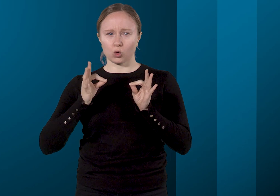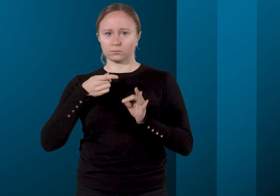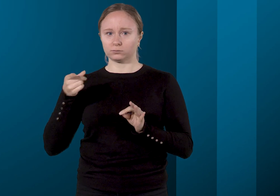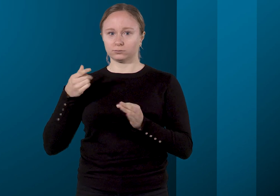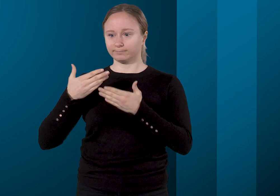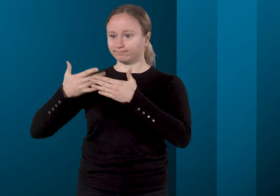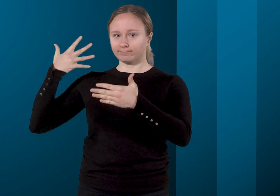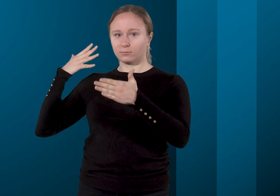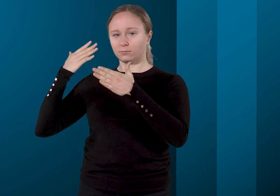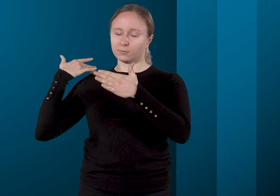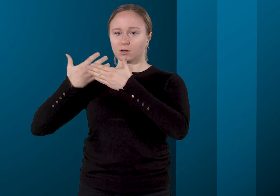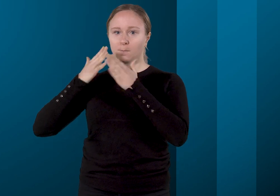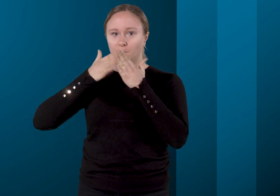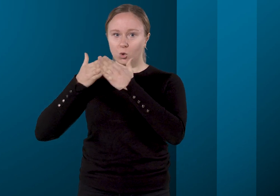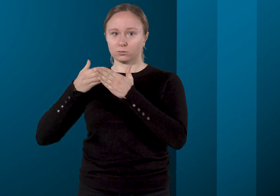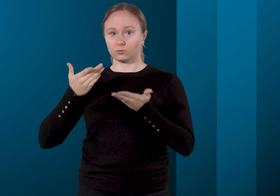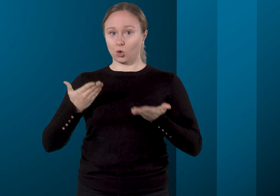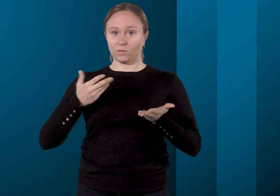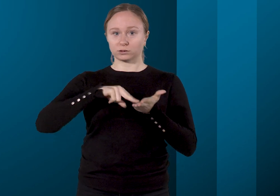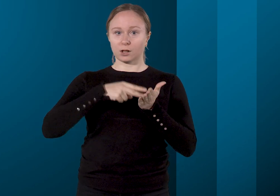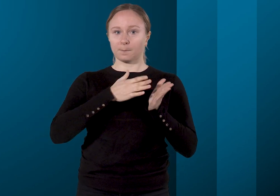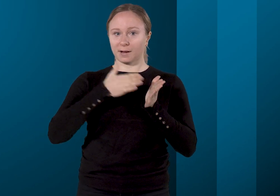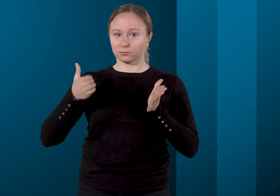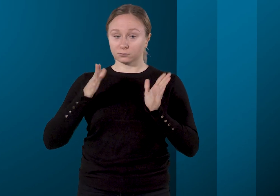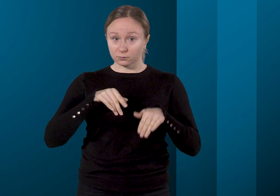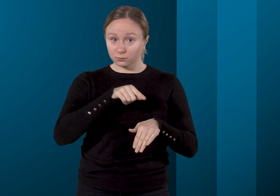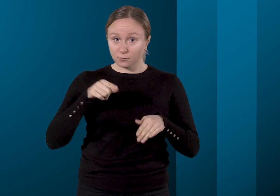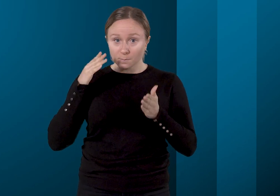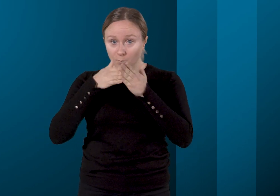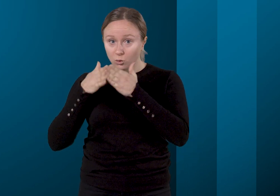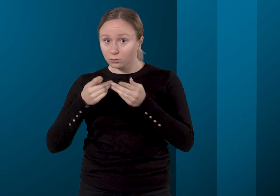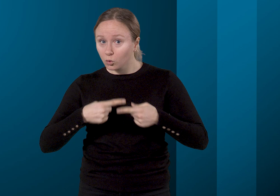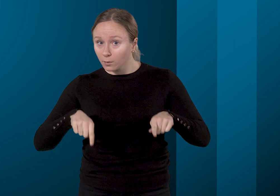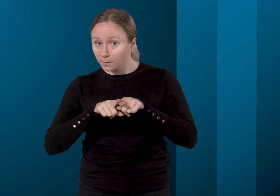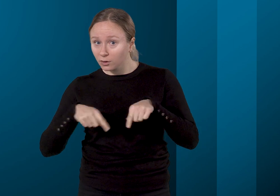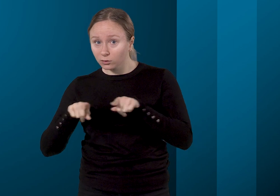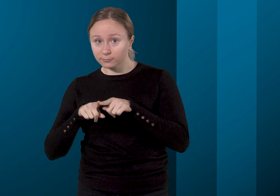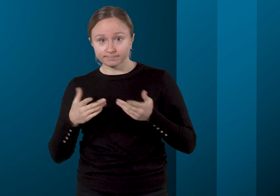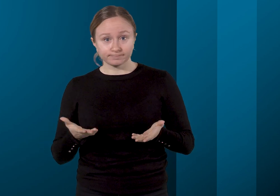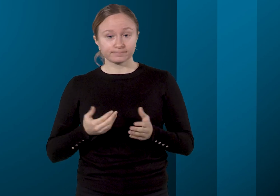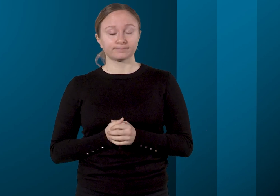hur de ursprungligen uppsatta målen för den nuvarande strategiska perioden - har uppnåtts.